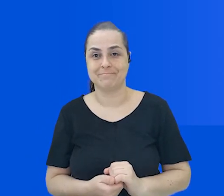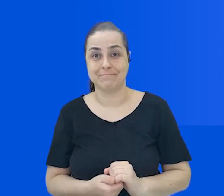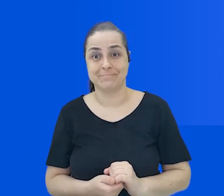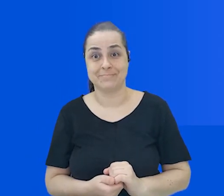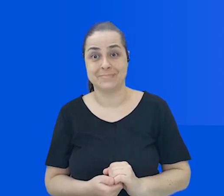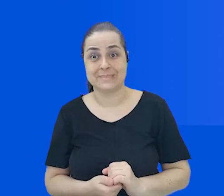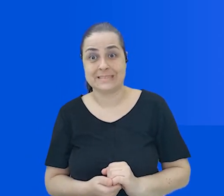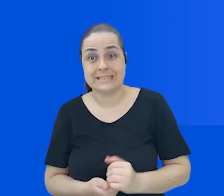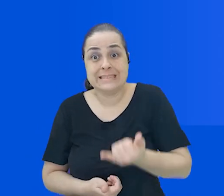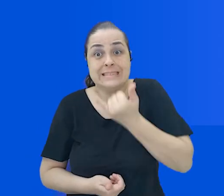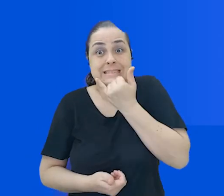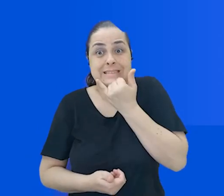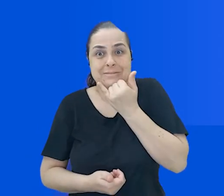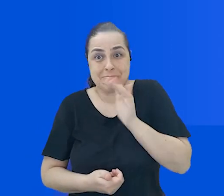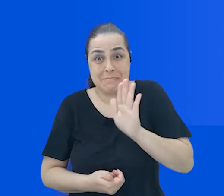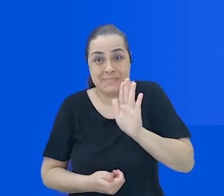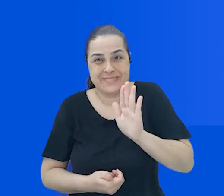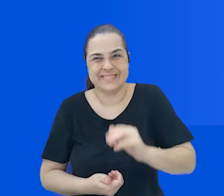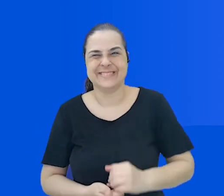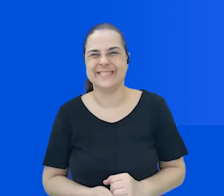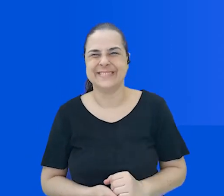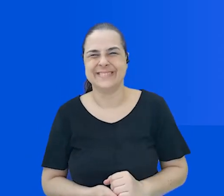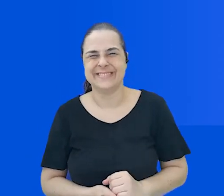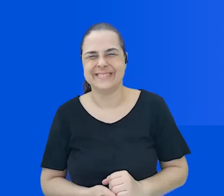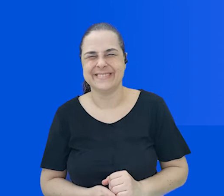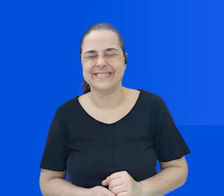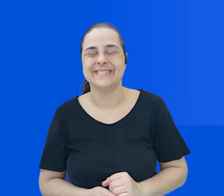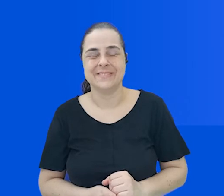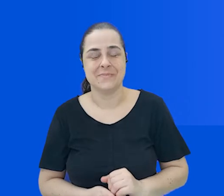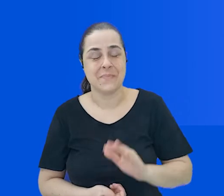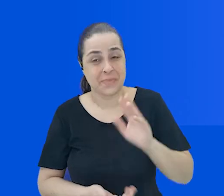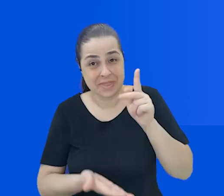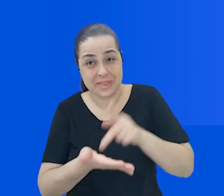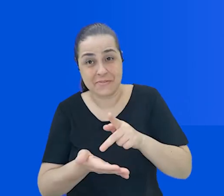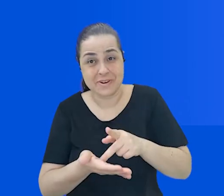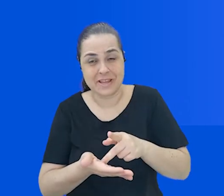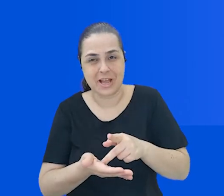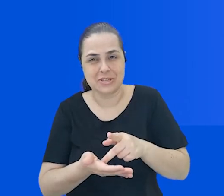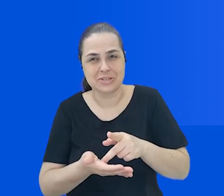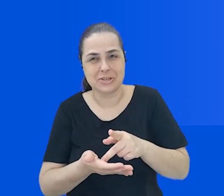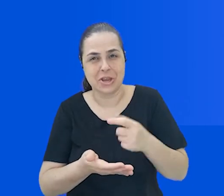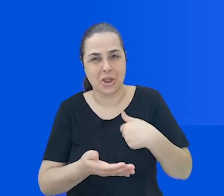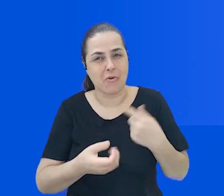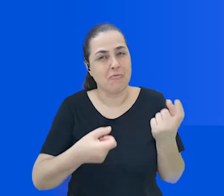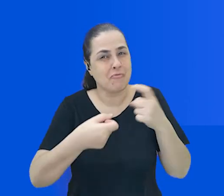Oops perai. Na verdade, eu vou voltar um pouquinho quando a gente estava falando, porque,